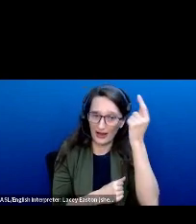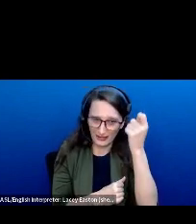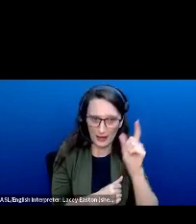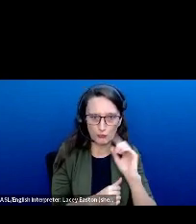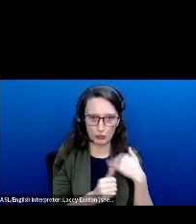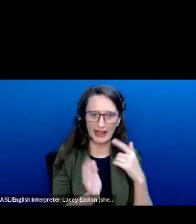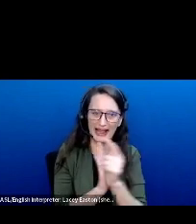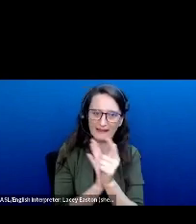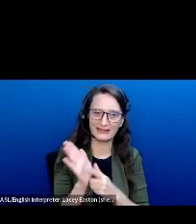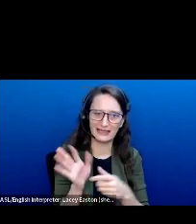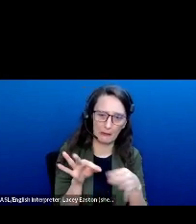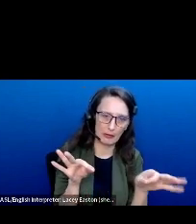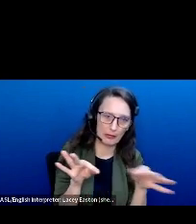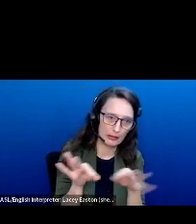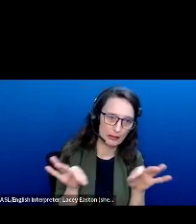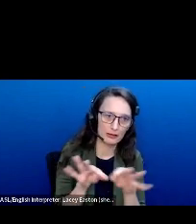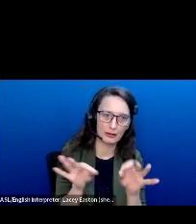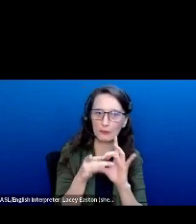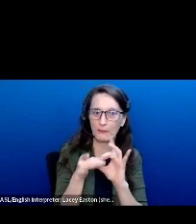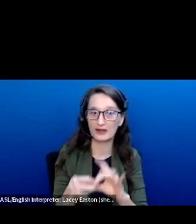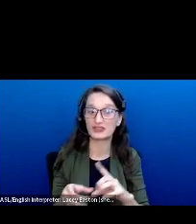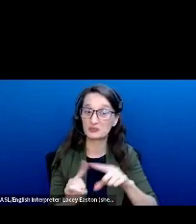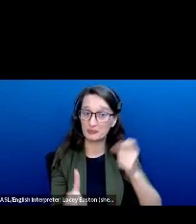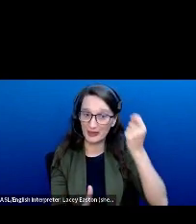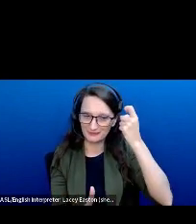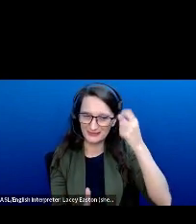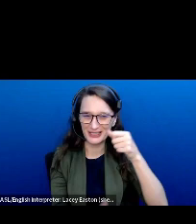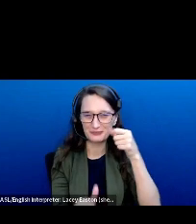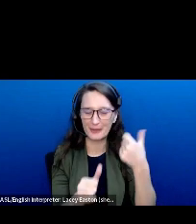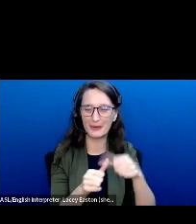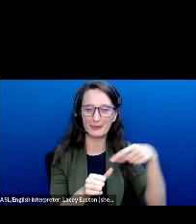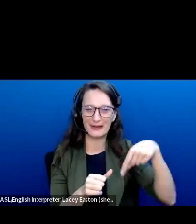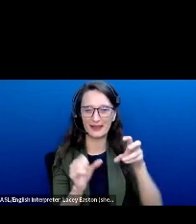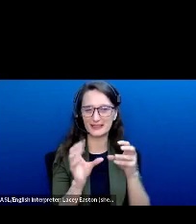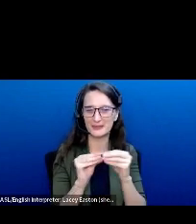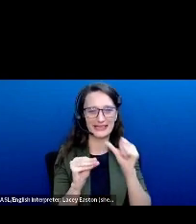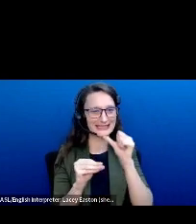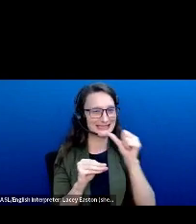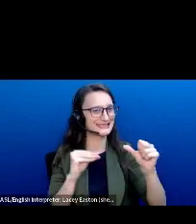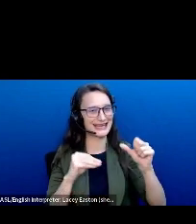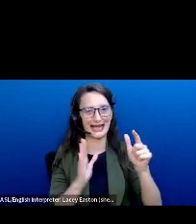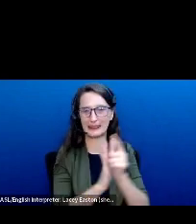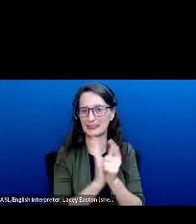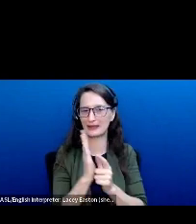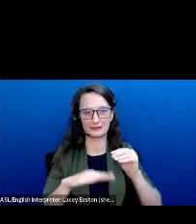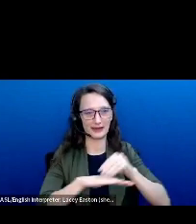esta sesión no está destinada a brindar asesoramiento legal, sino a ayudar a comprender el papel de